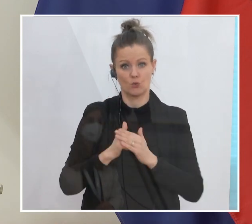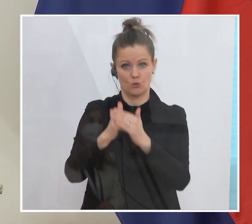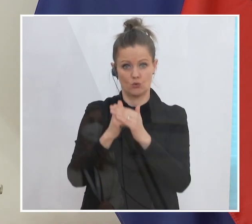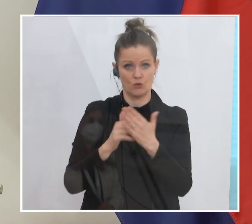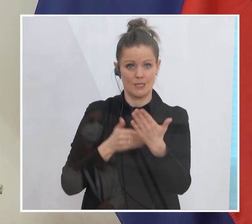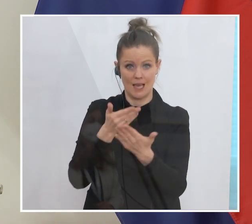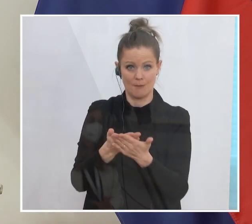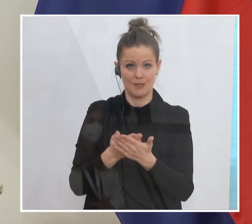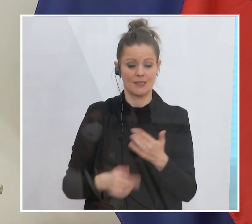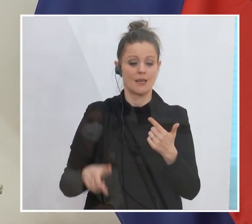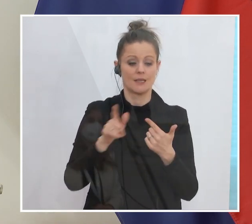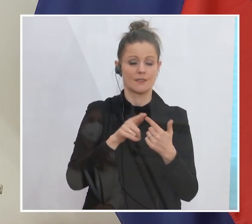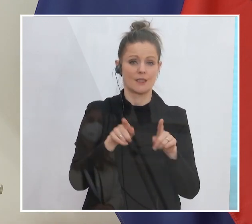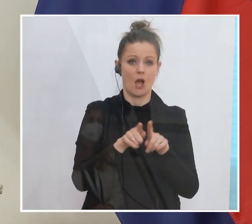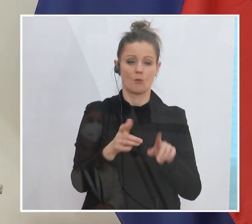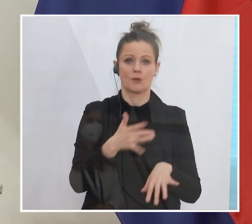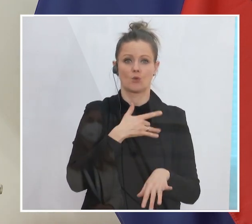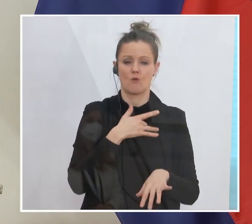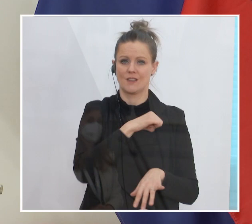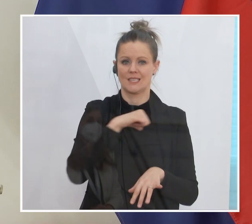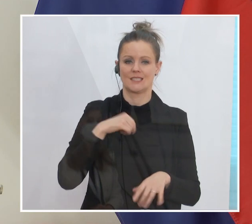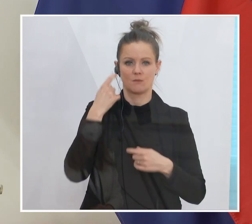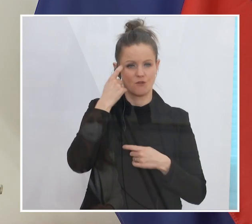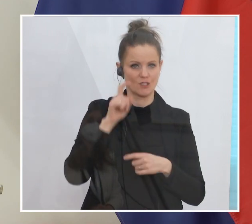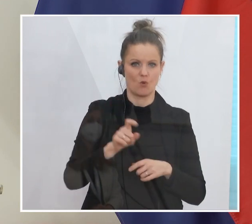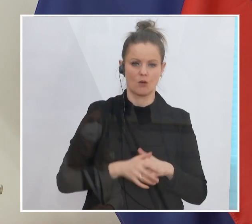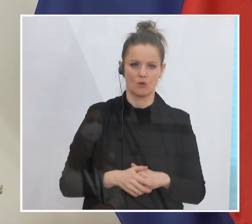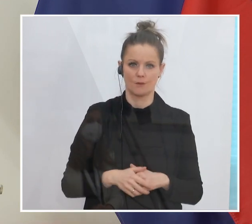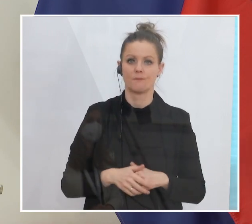Zweiten betrifft es halt eben auch die Frage der Selbstversorgung. Also auf der einen Seite müssen